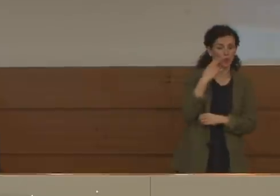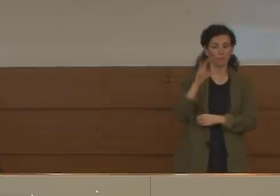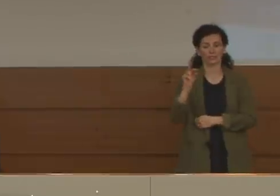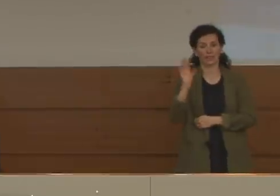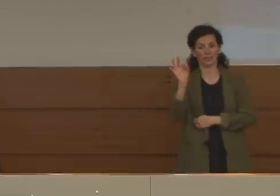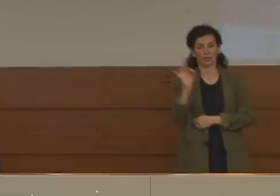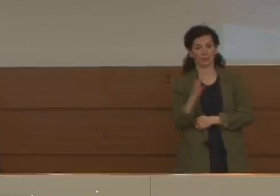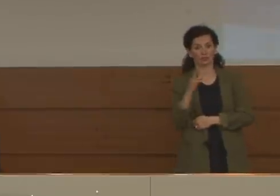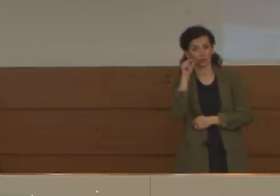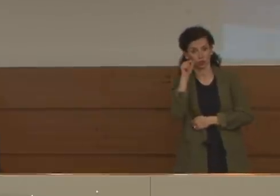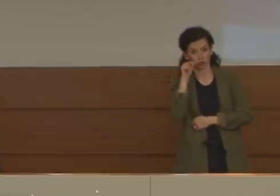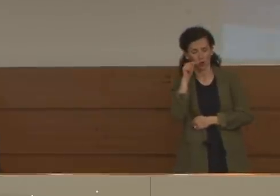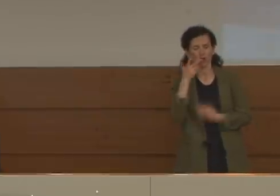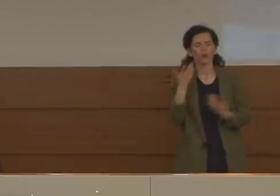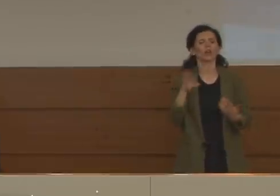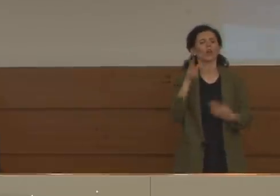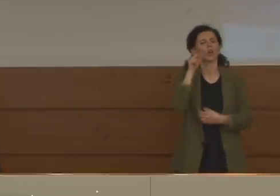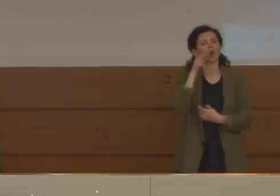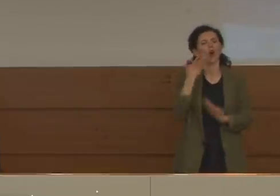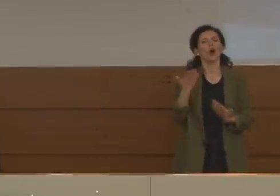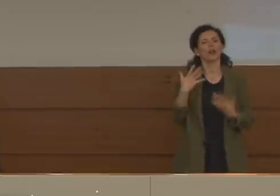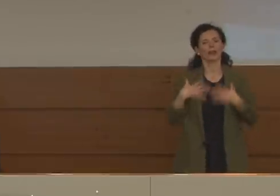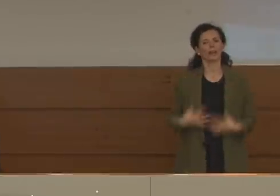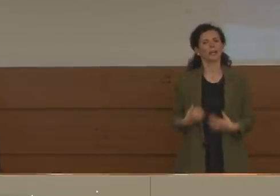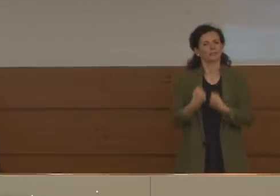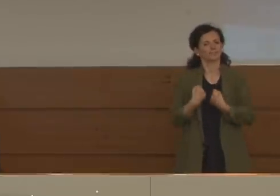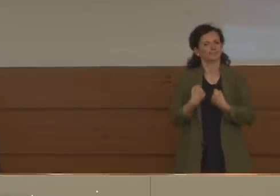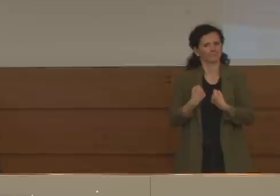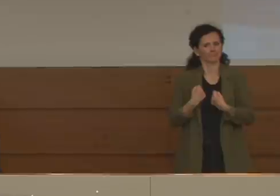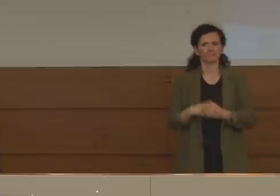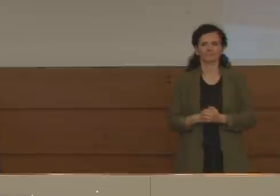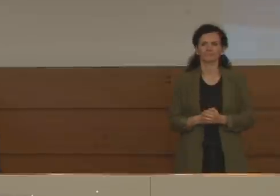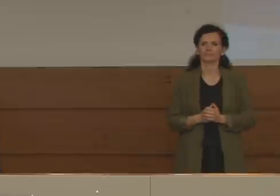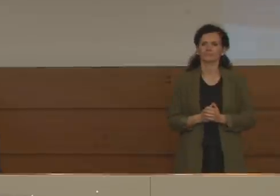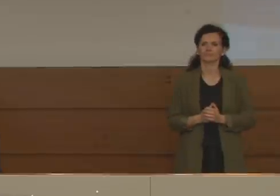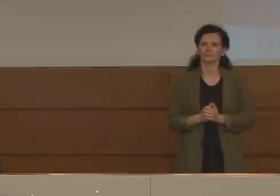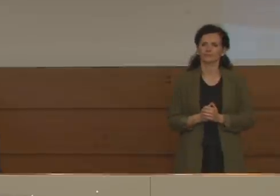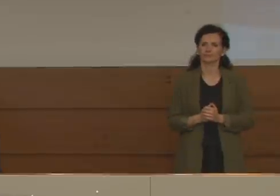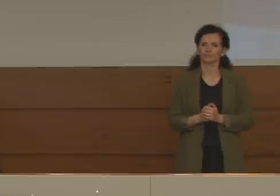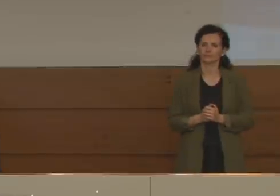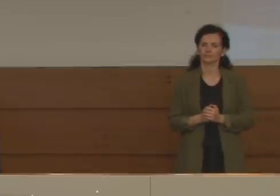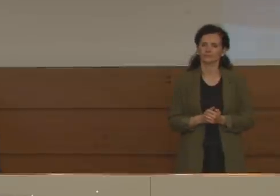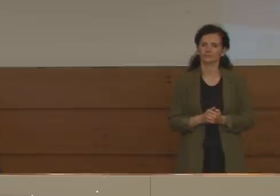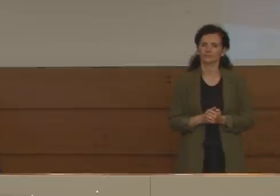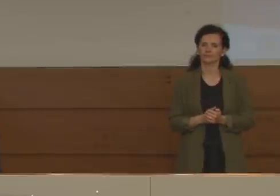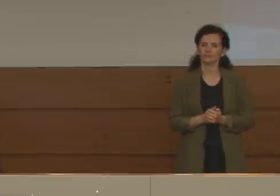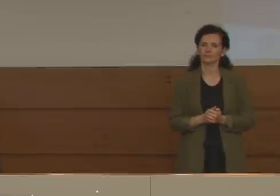Le donne sono più resistenti, sono più forti. E il dato, che attraversa tutta la